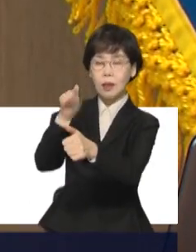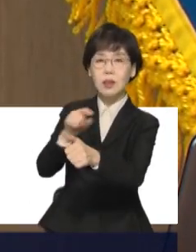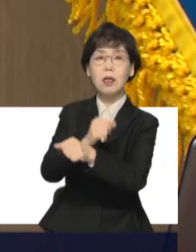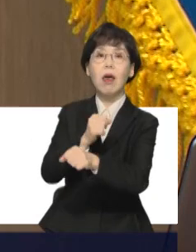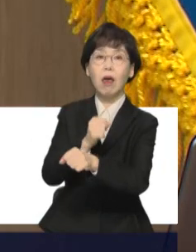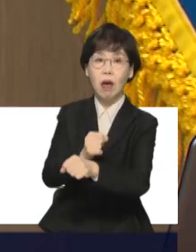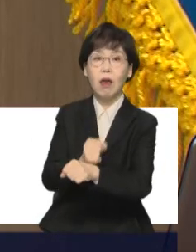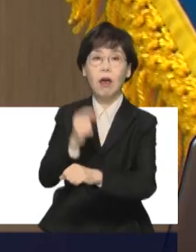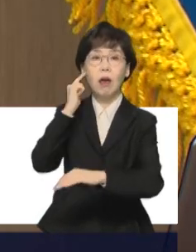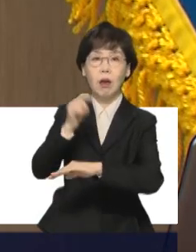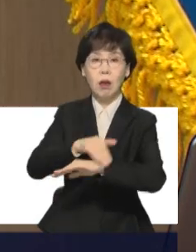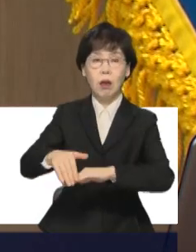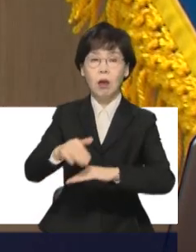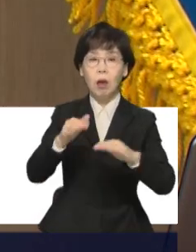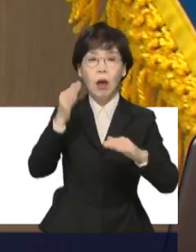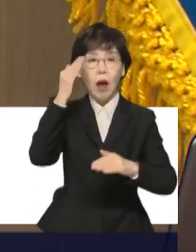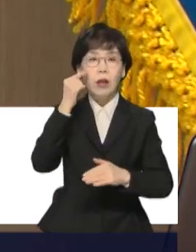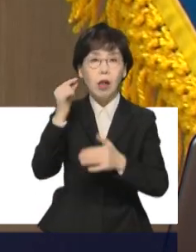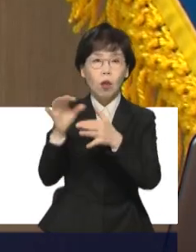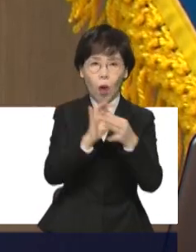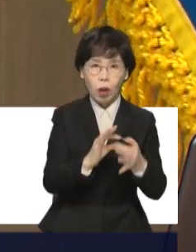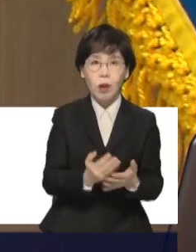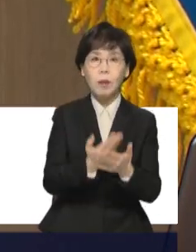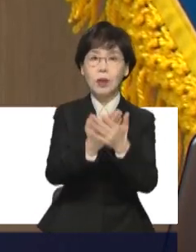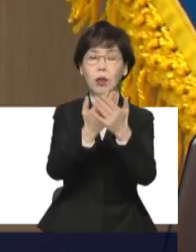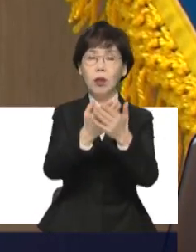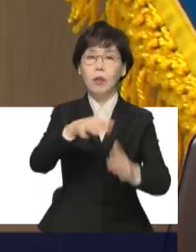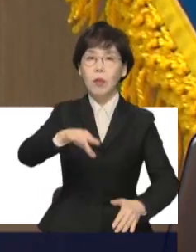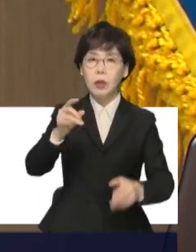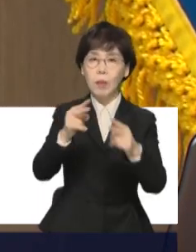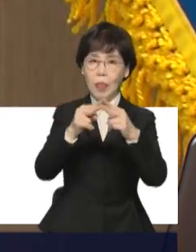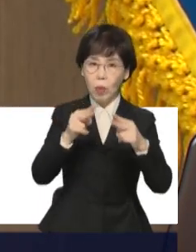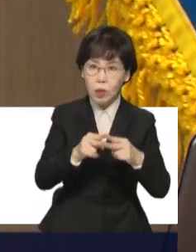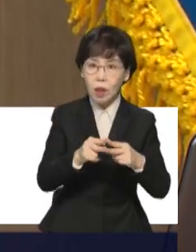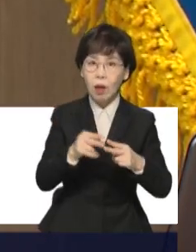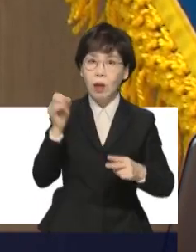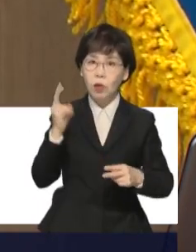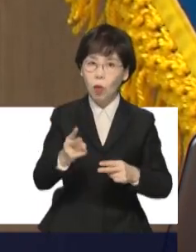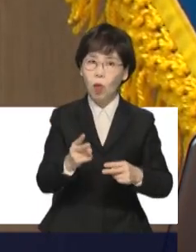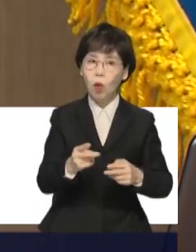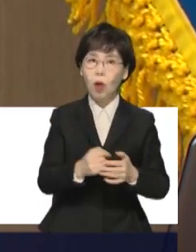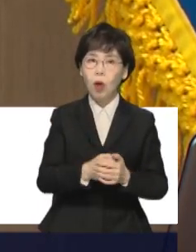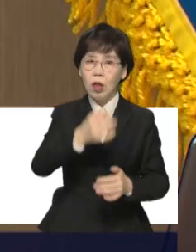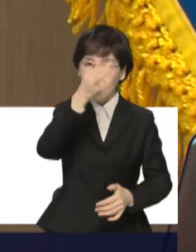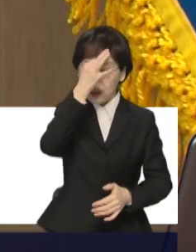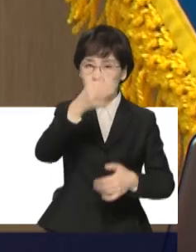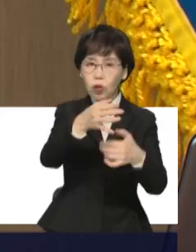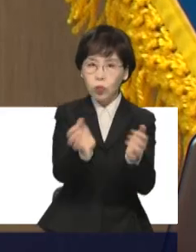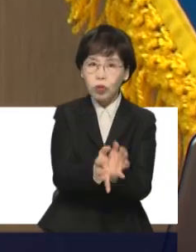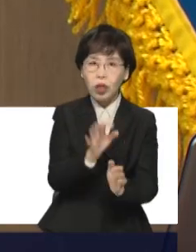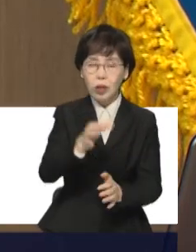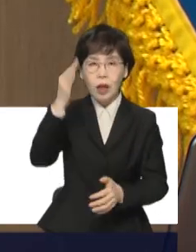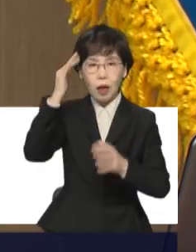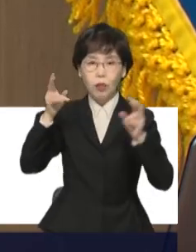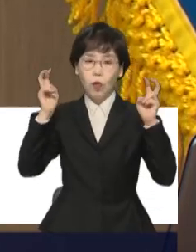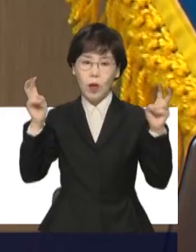한일 관계의 개선은 우선 반도체 등 첨단산업 분야에서 한국 기업의 뛰어난